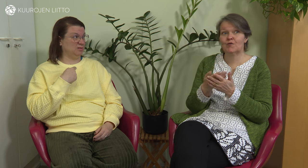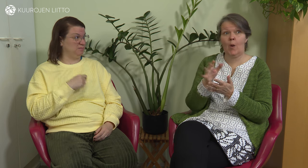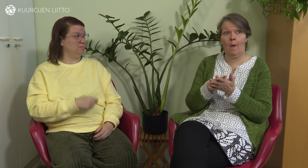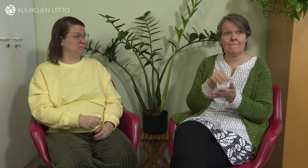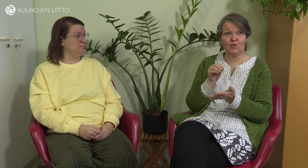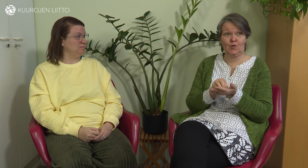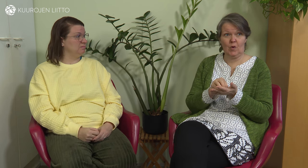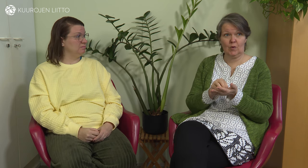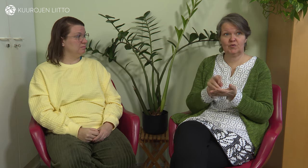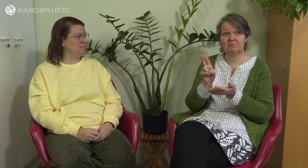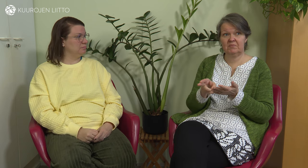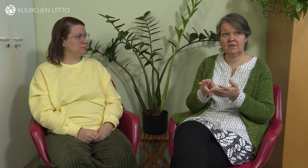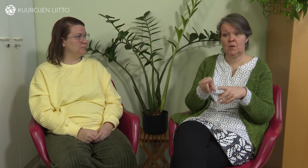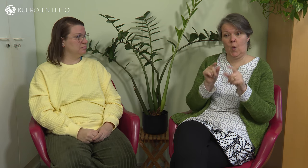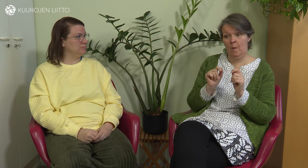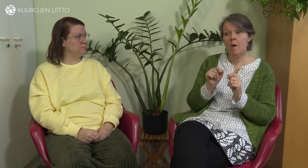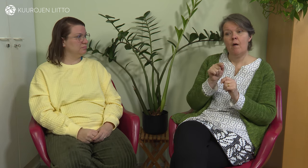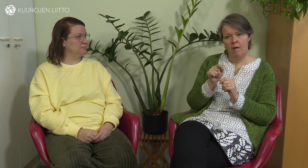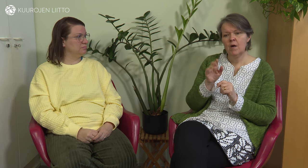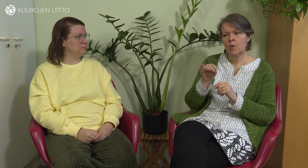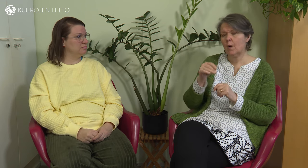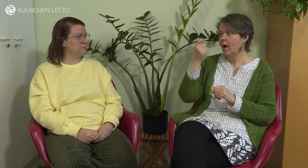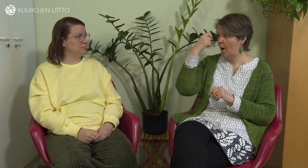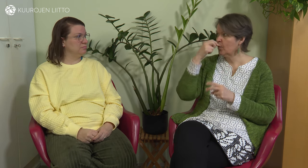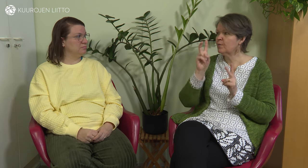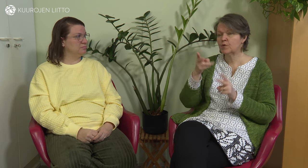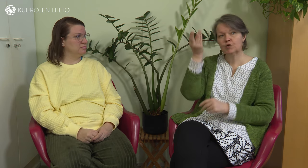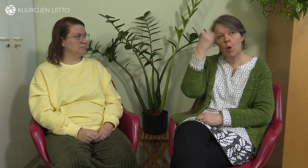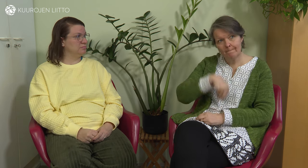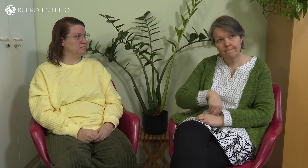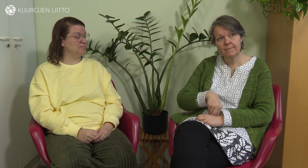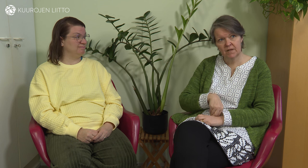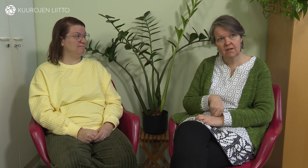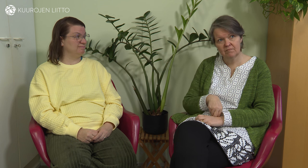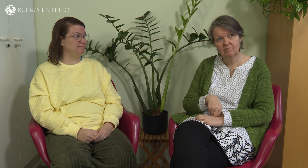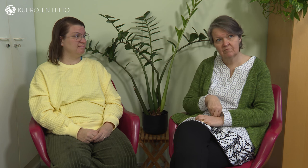Lopputuloksesta näkyy, että kaupunki on myös oppinut tästä kaikesta.